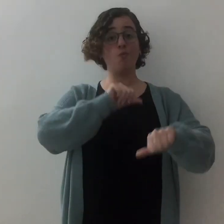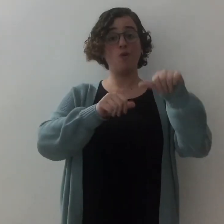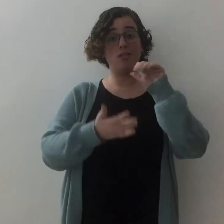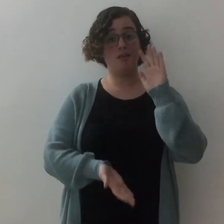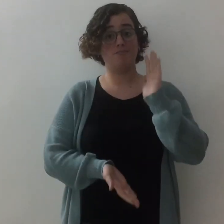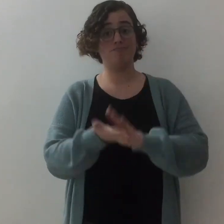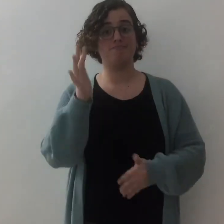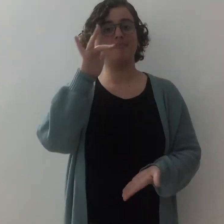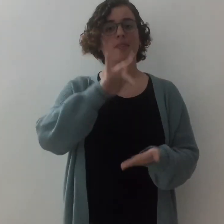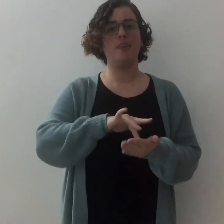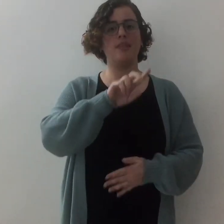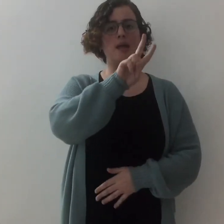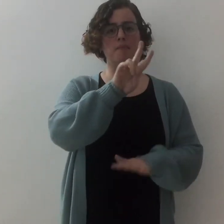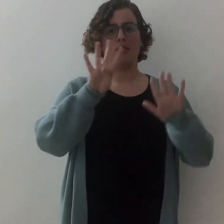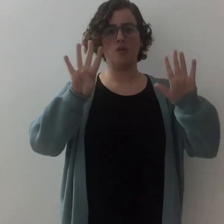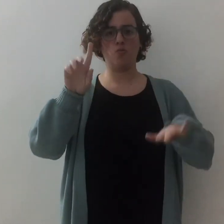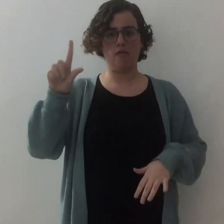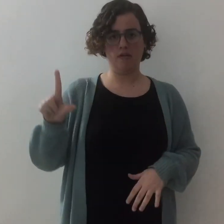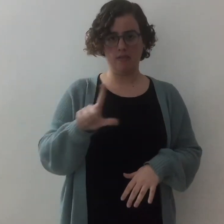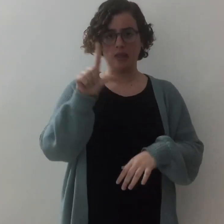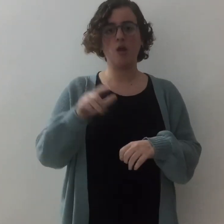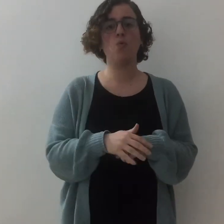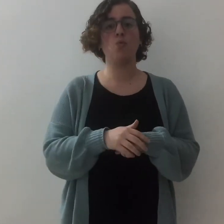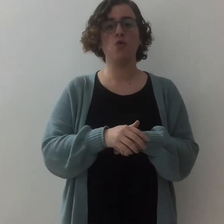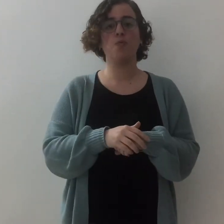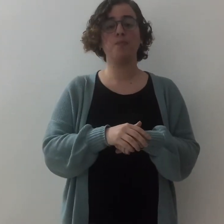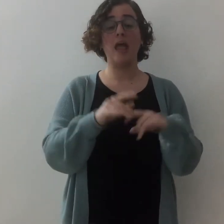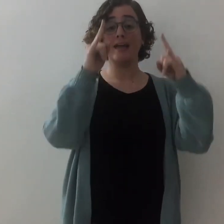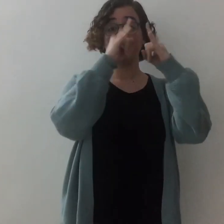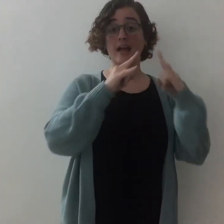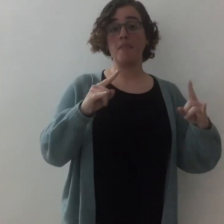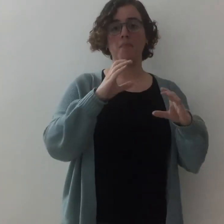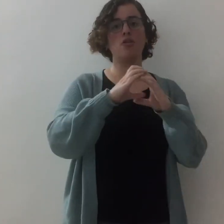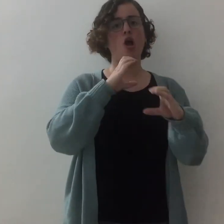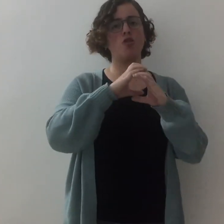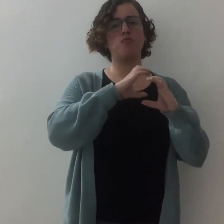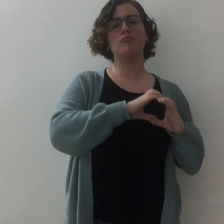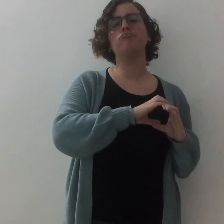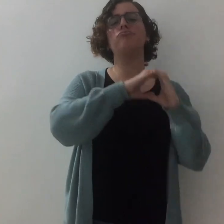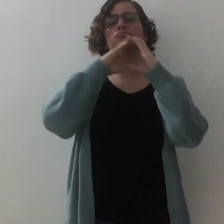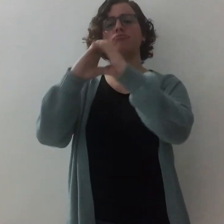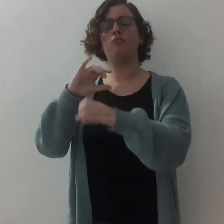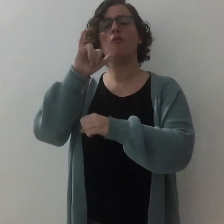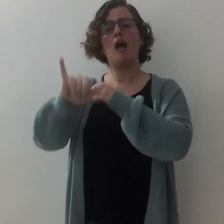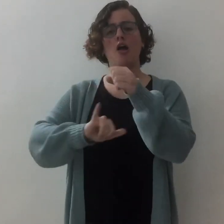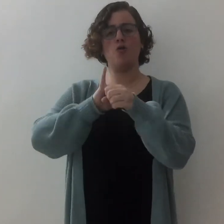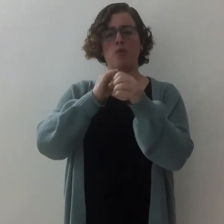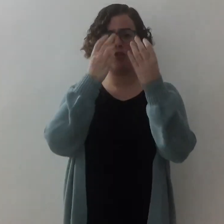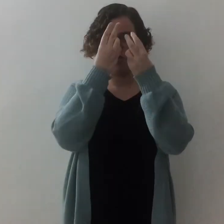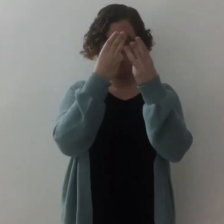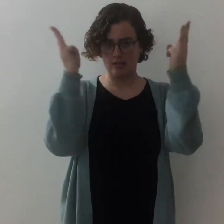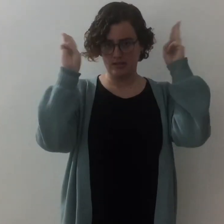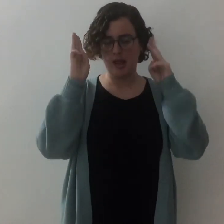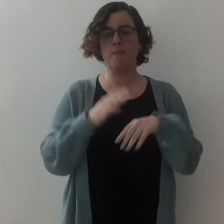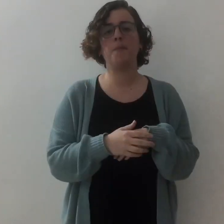La vuelta será el 29 de julio, saldremos del campamento al aeropuerto de Bratislava.